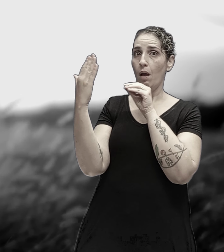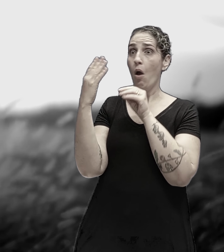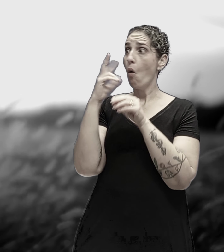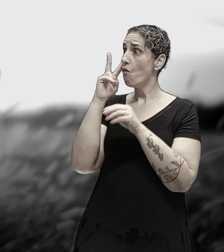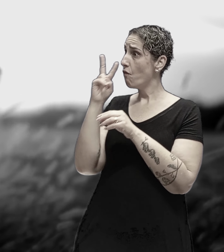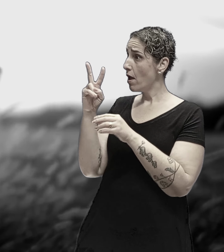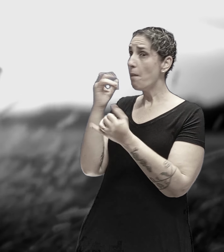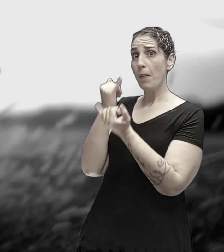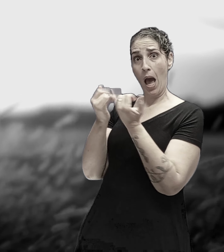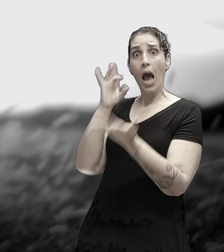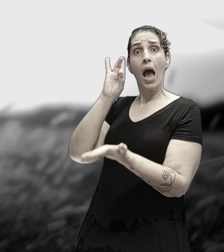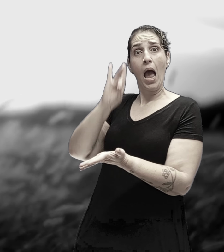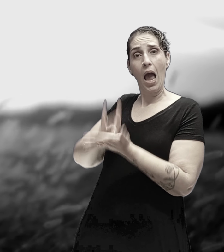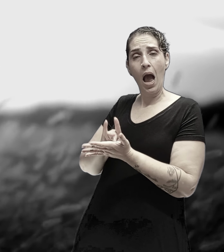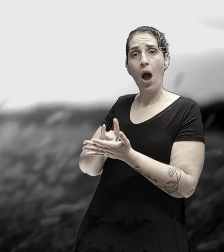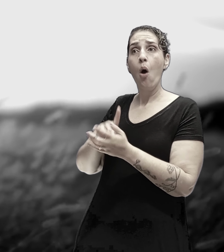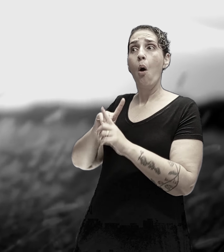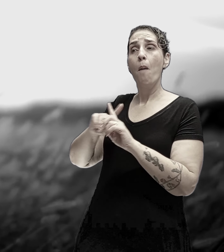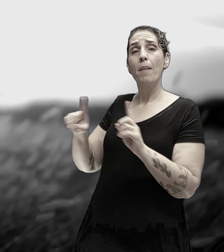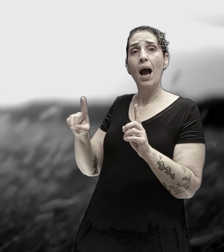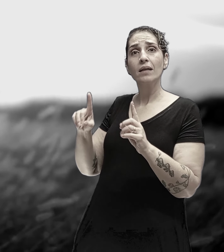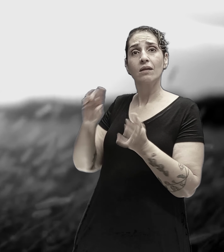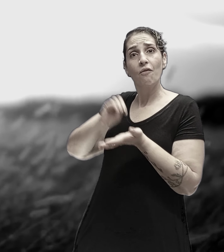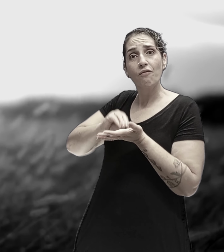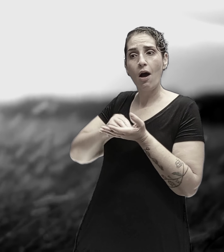Parece real, mas carece de substância.